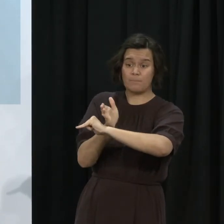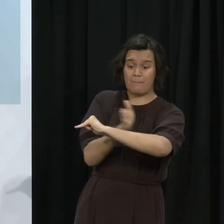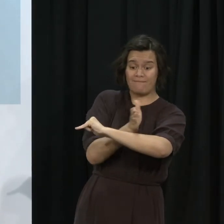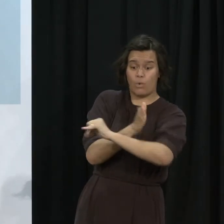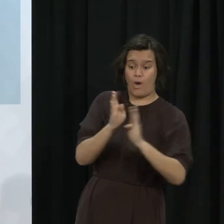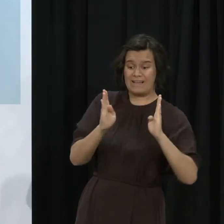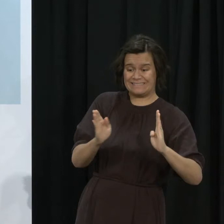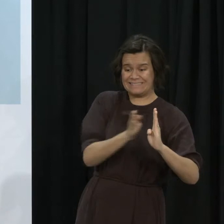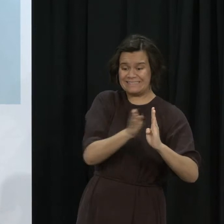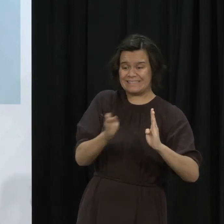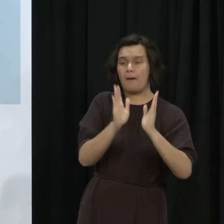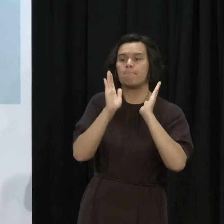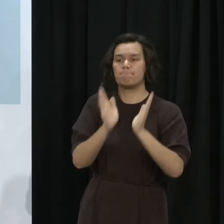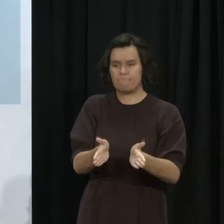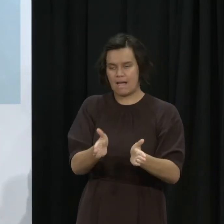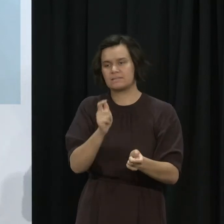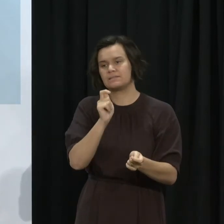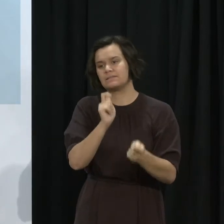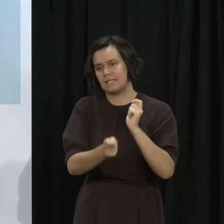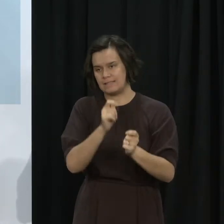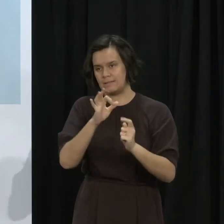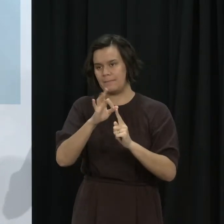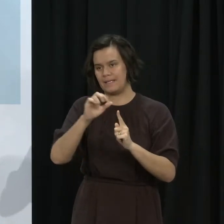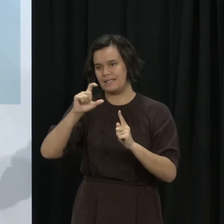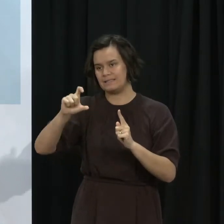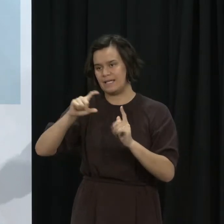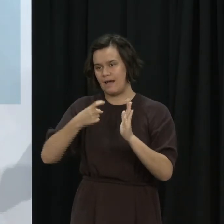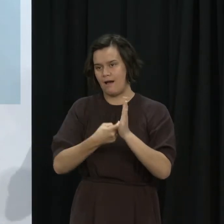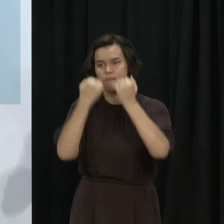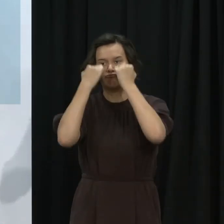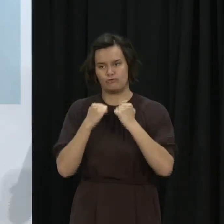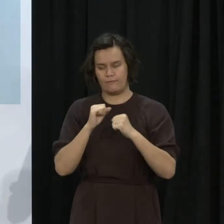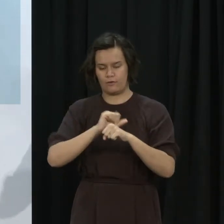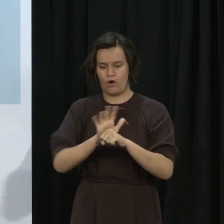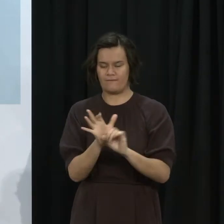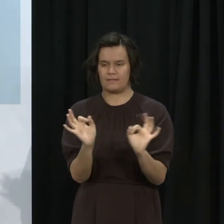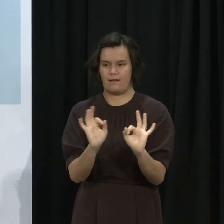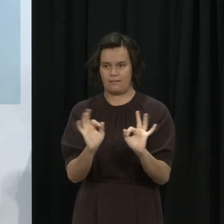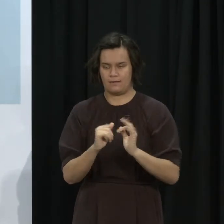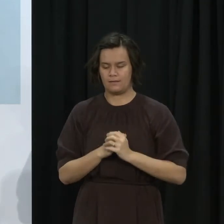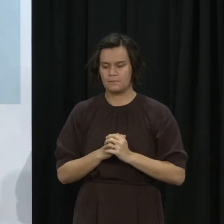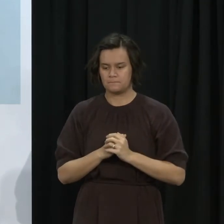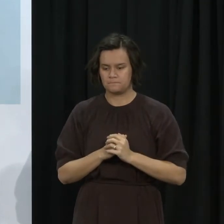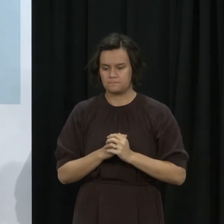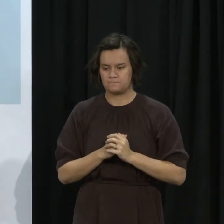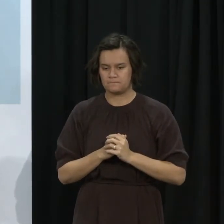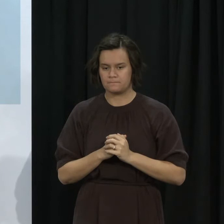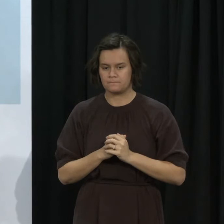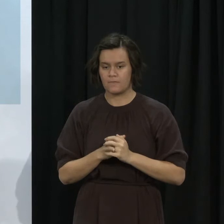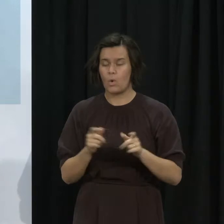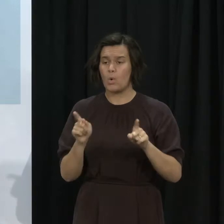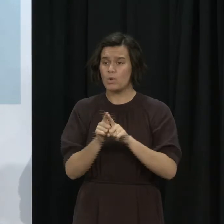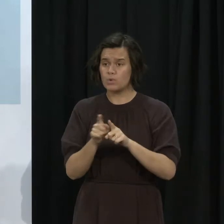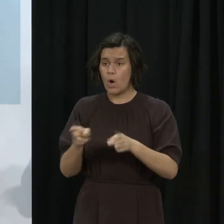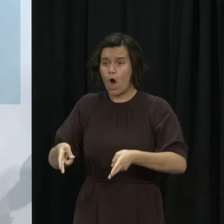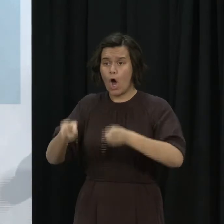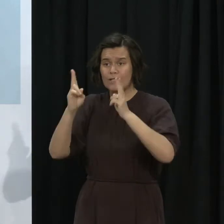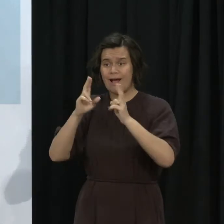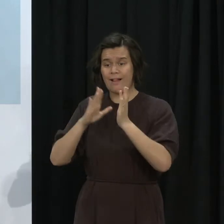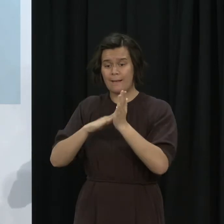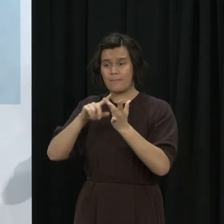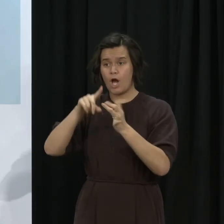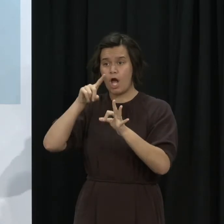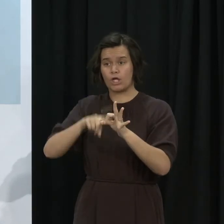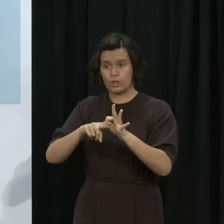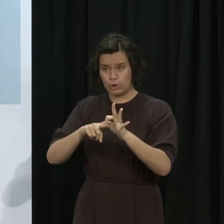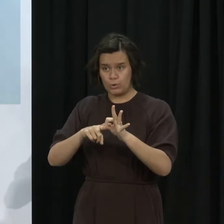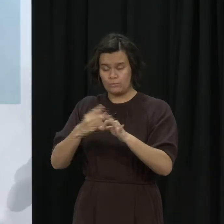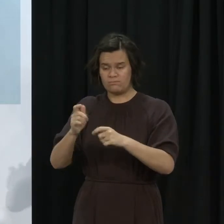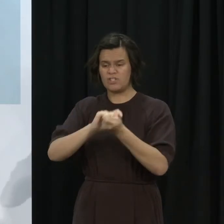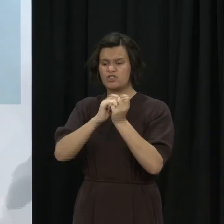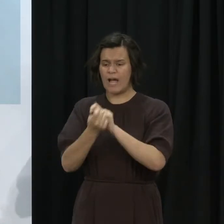haora. Mo ta maatau me te MiQ e